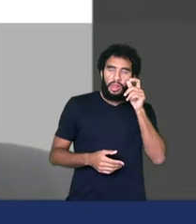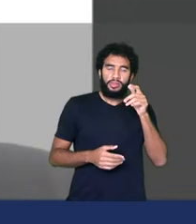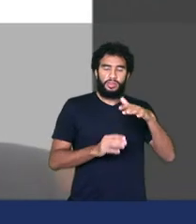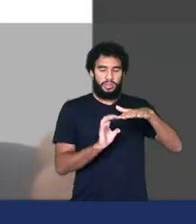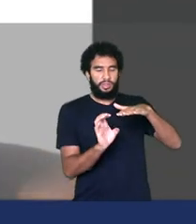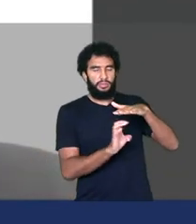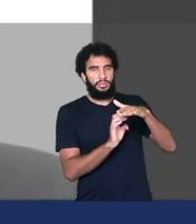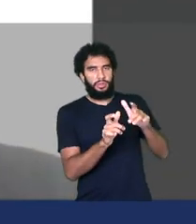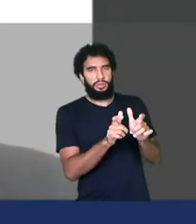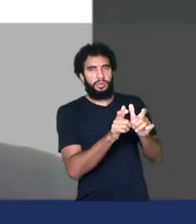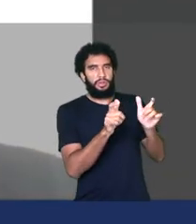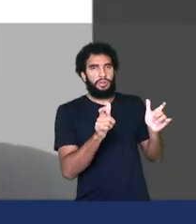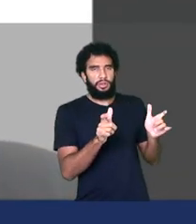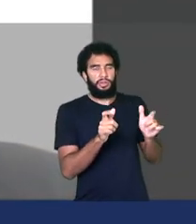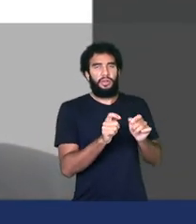AZAR. INTERESSA A GRANDES CORPORAÇÕES QUE FAZEM